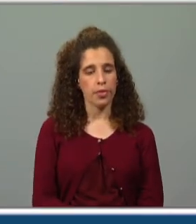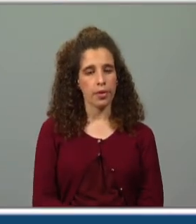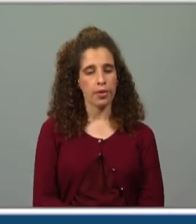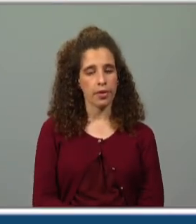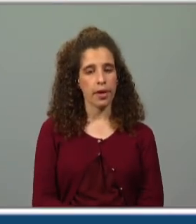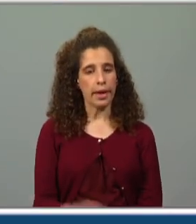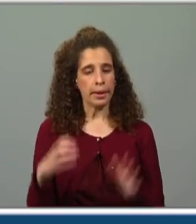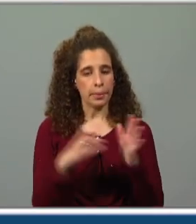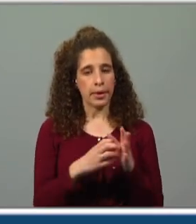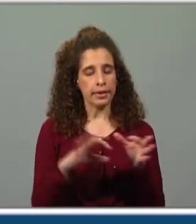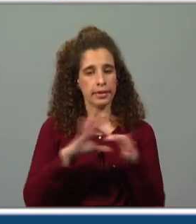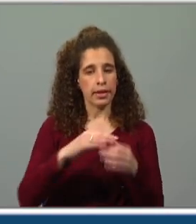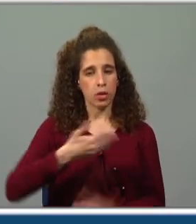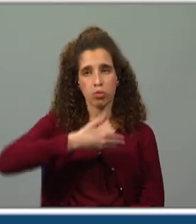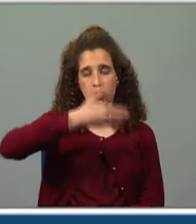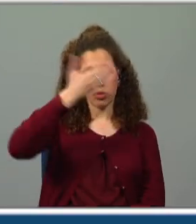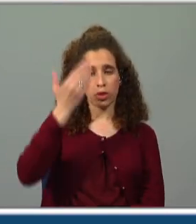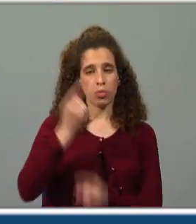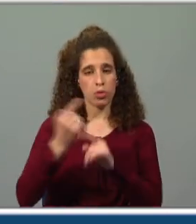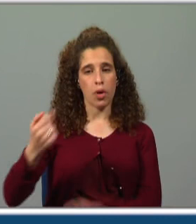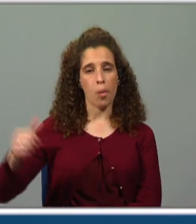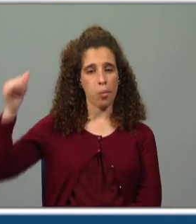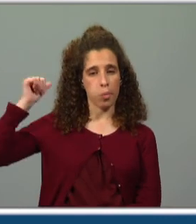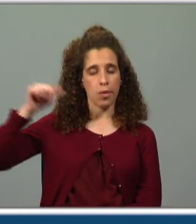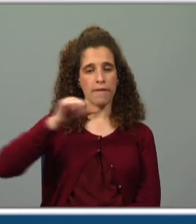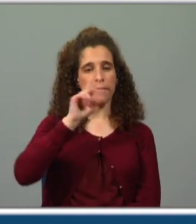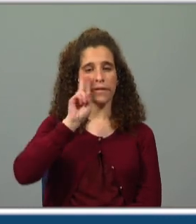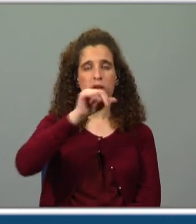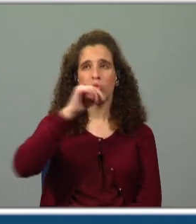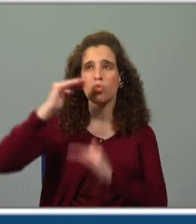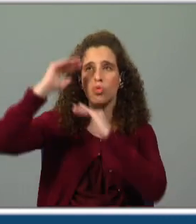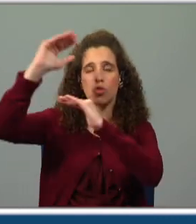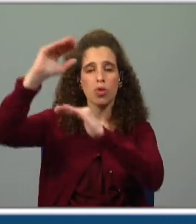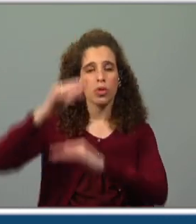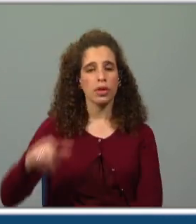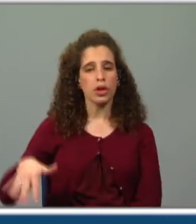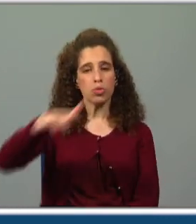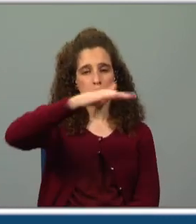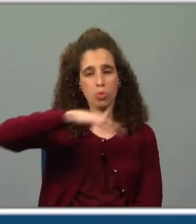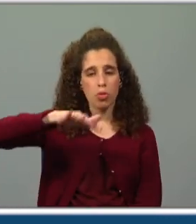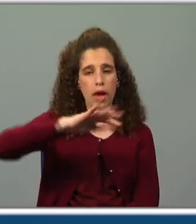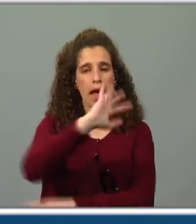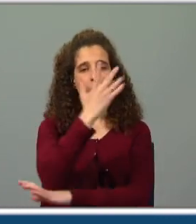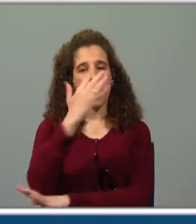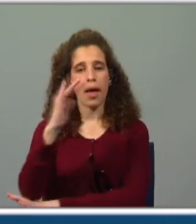representa o dia pois ao fundo vê-se o azul do céu e o espaço é o Pomar de uma 代表這一天，因為在背景中您可以看到天空的藍色和空間是一個果園